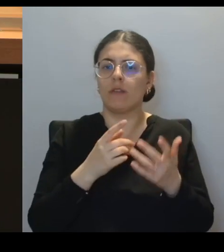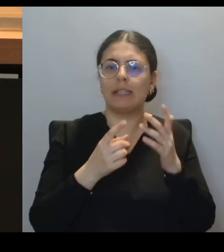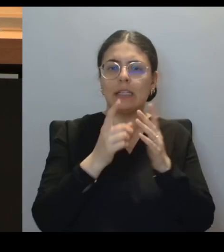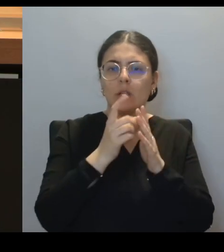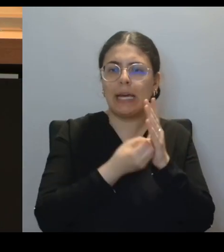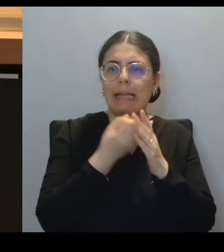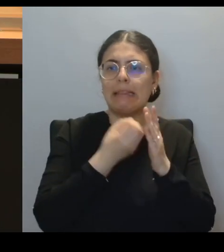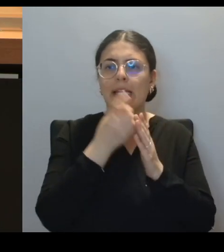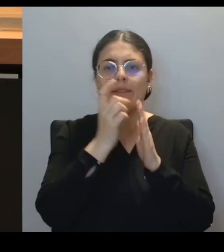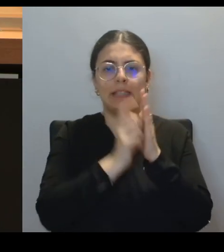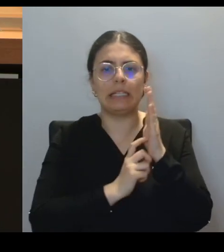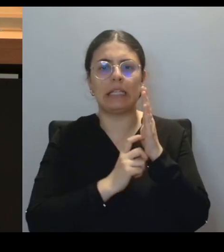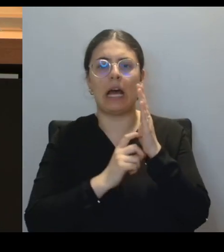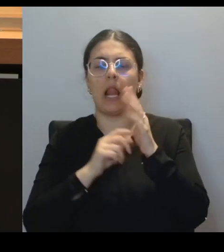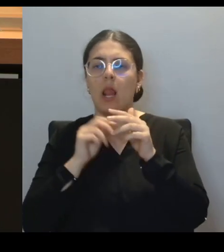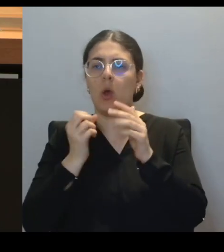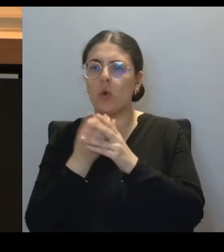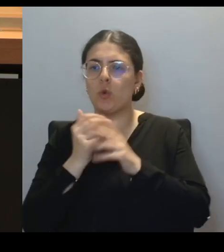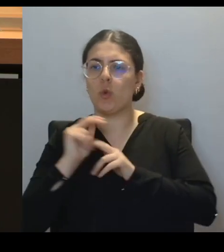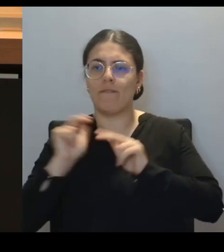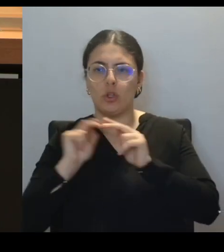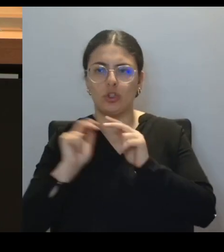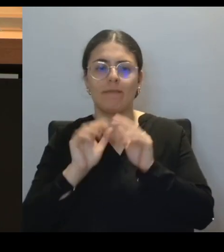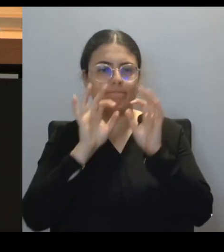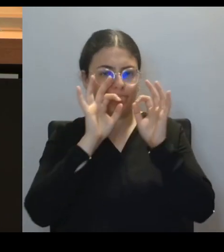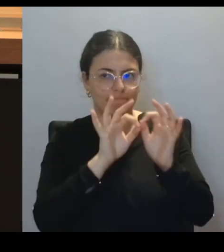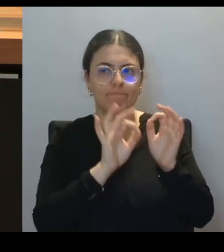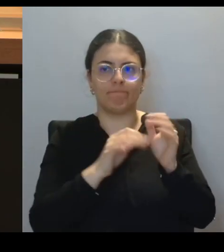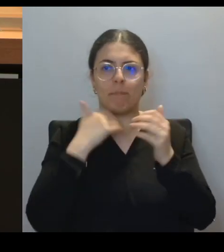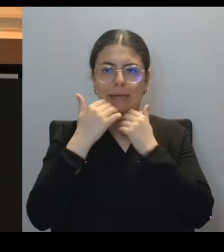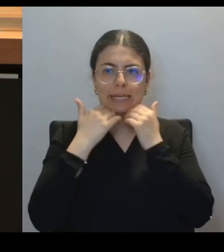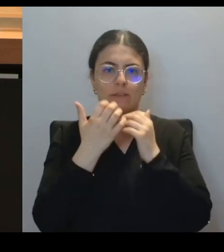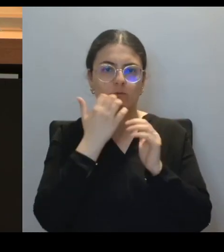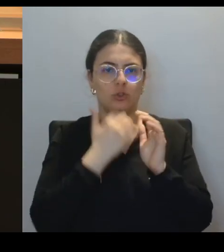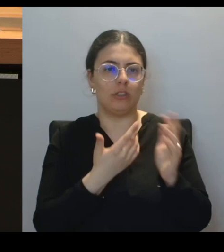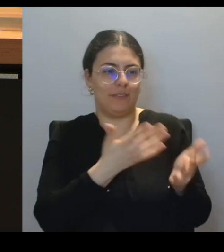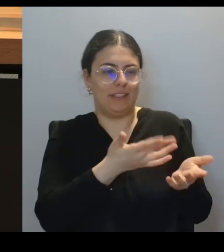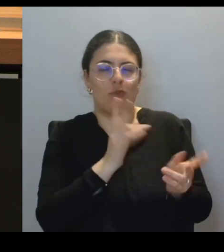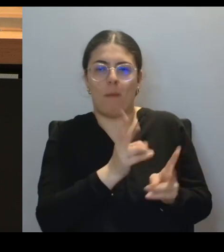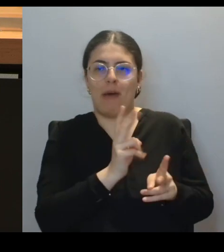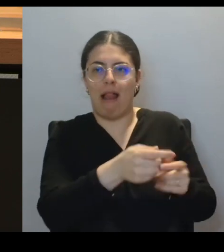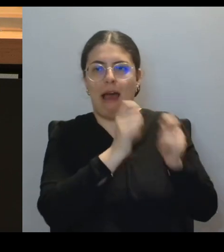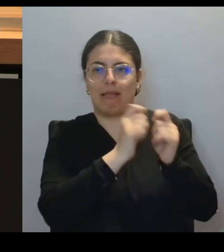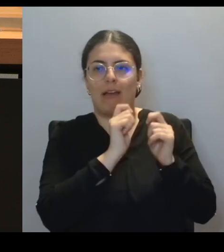Ihr habt ja sonst auch nicht so viele Anträge, insofern ist das ein Schritt in die richtige Richtung. Ich finde es auch gut, dass die